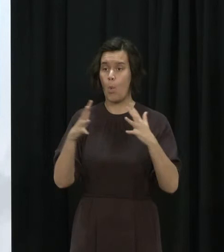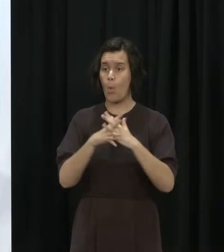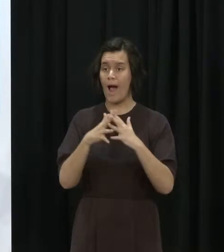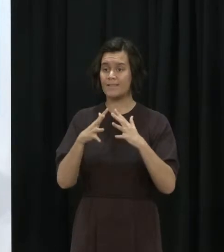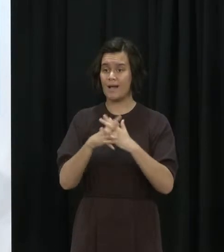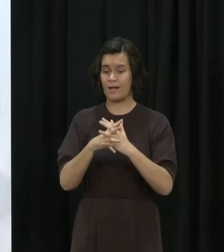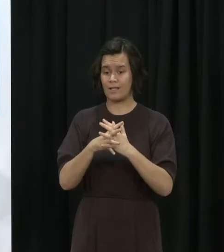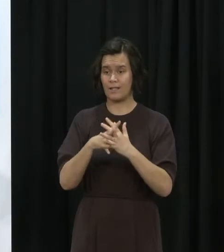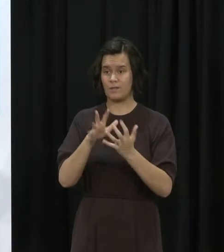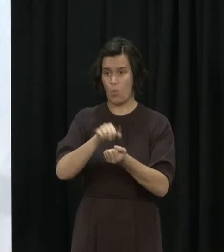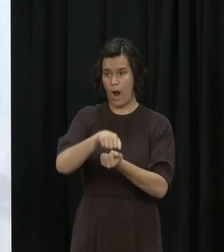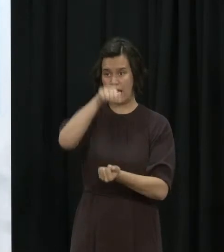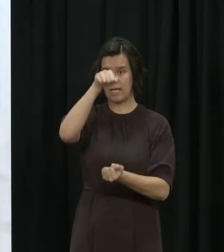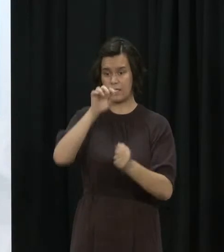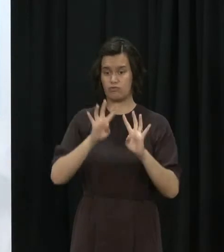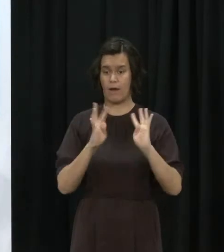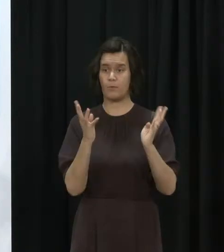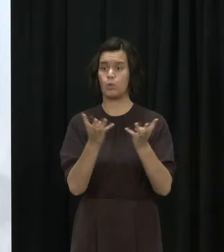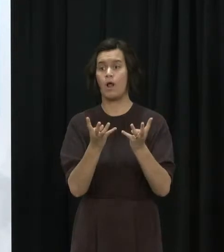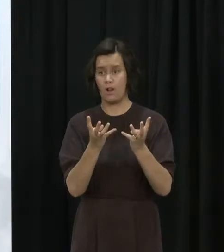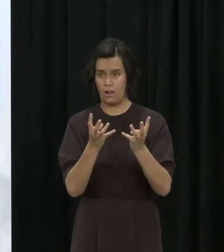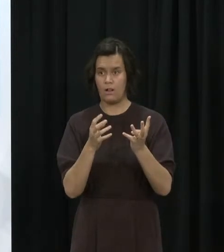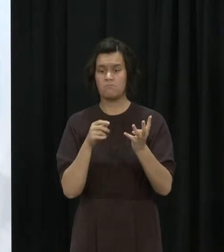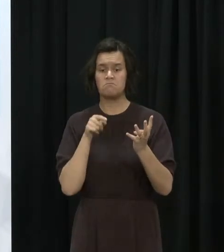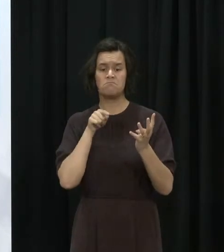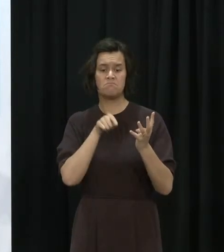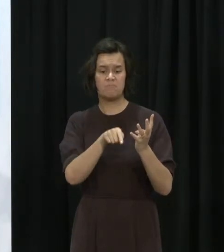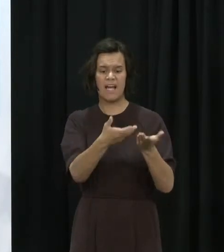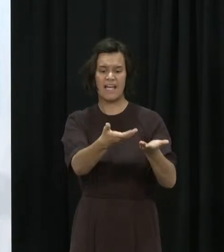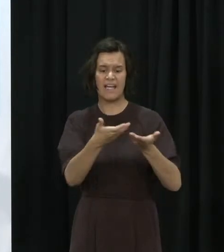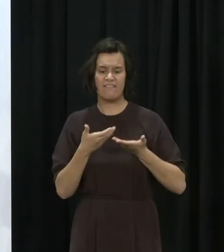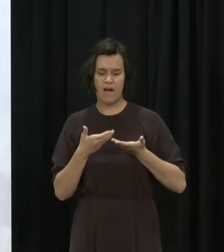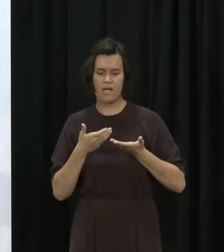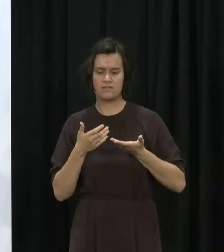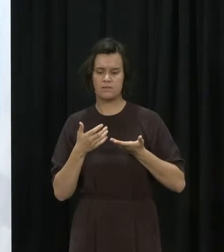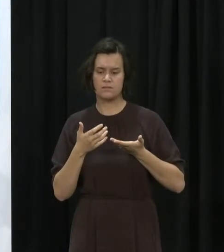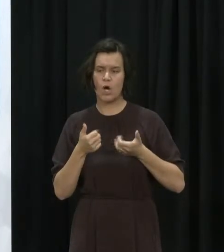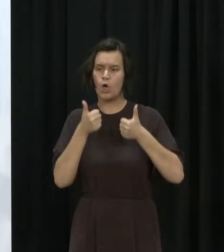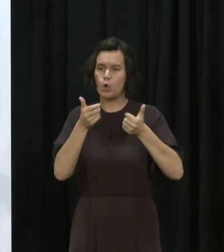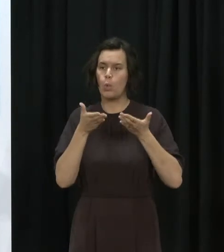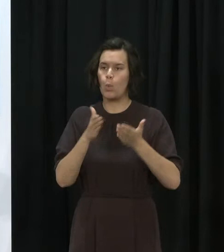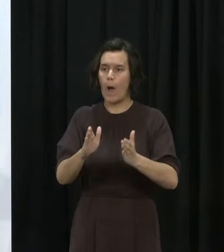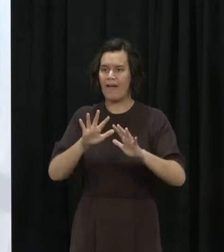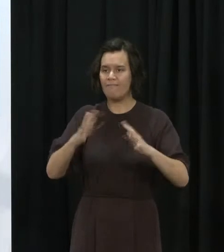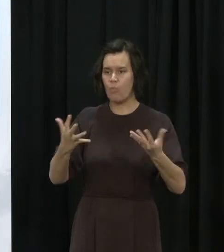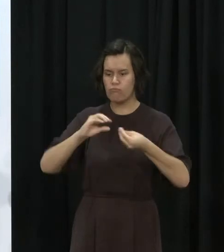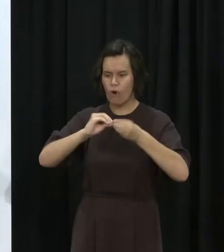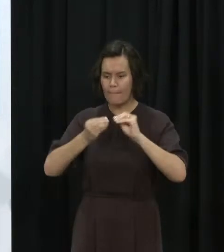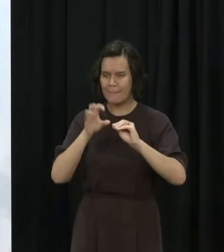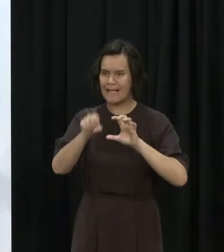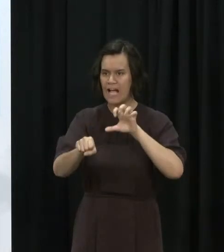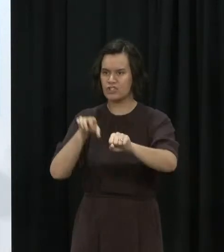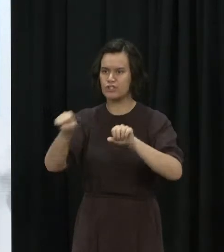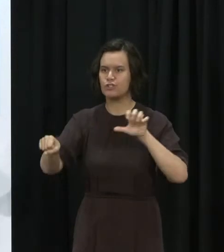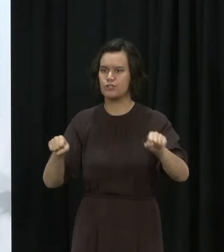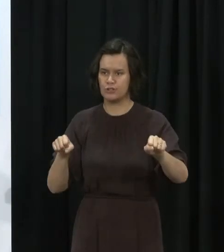ki runga waka?